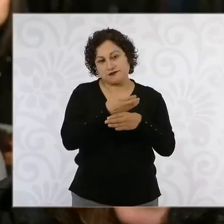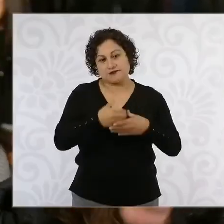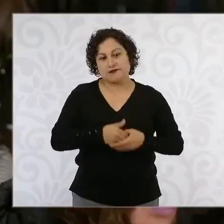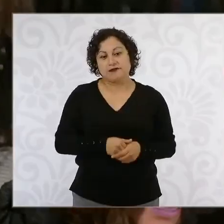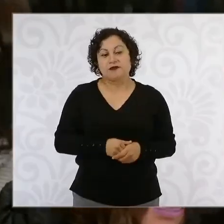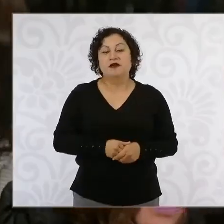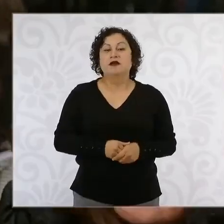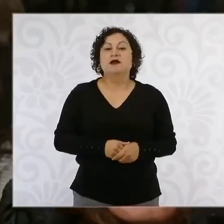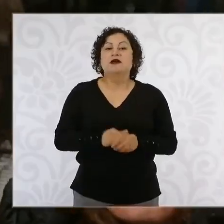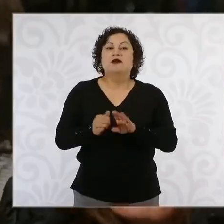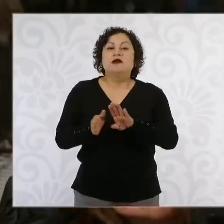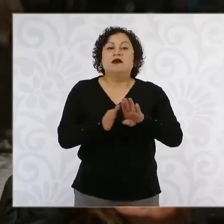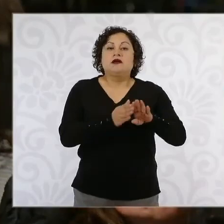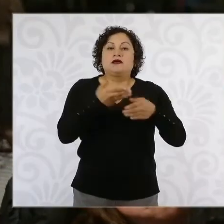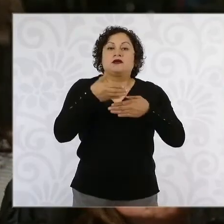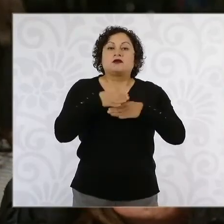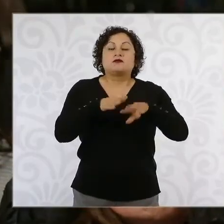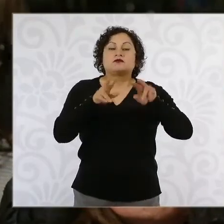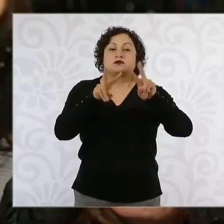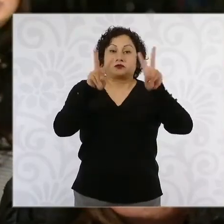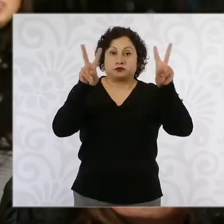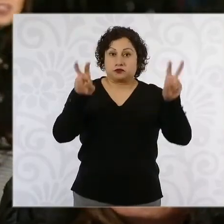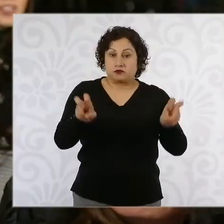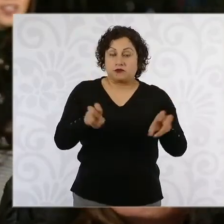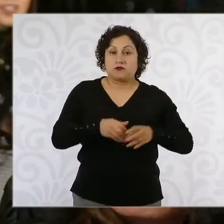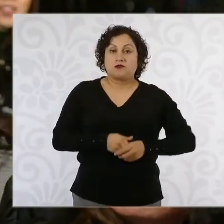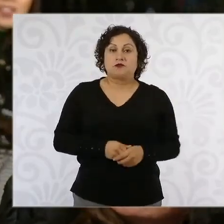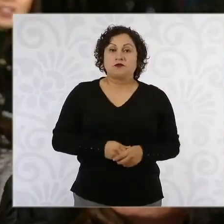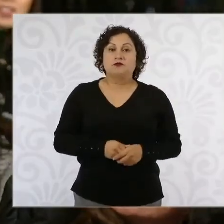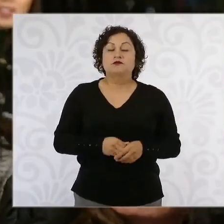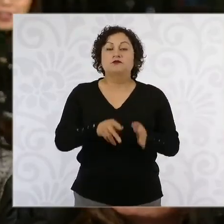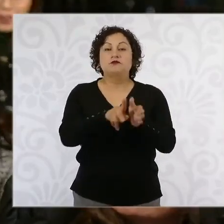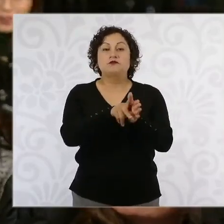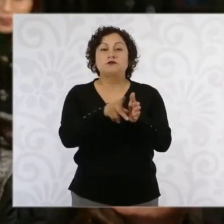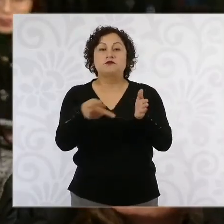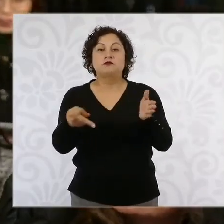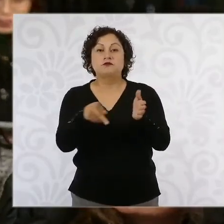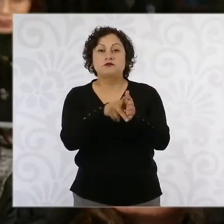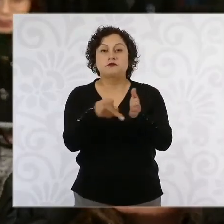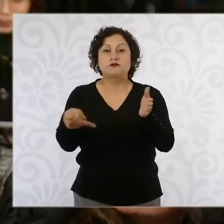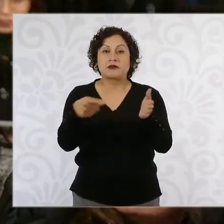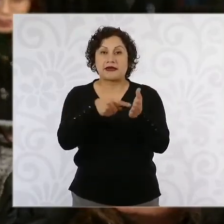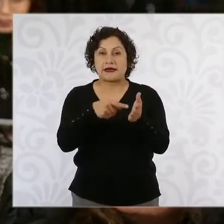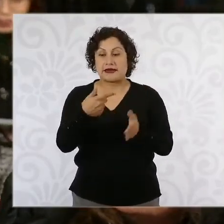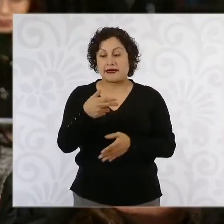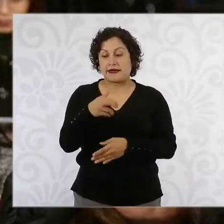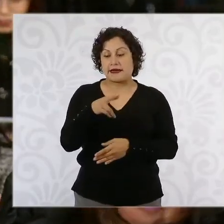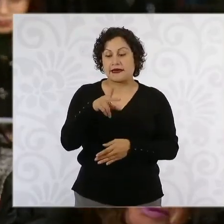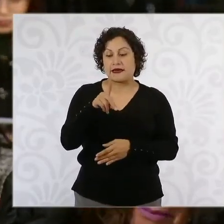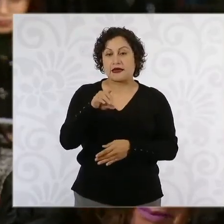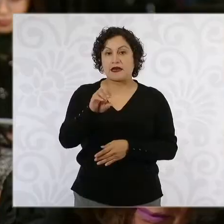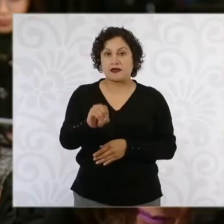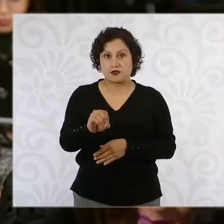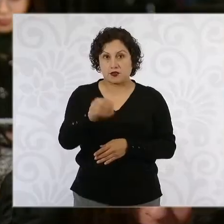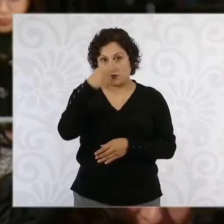sobre el tema presidenta El Diario el Heraldo de México el pasado miércoles 11 publicó una